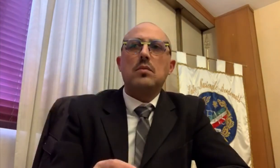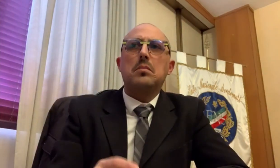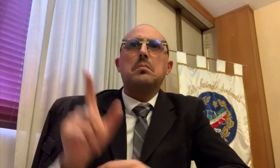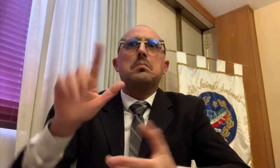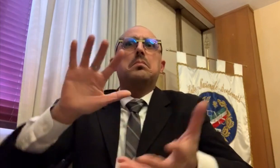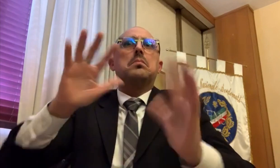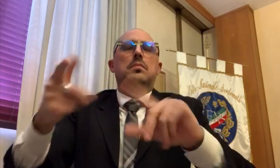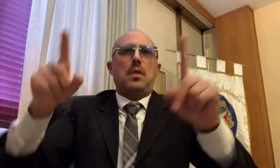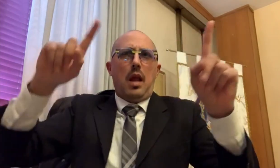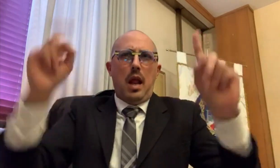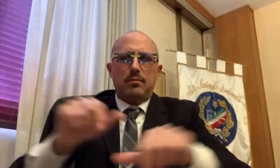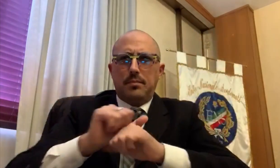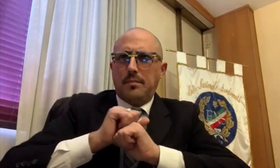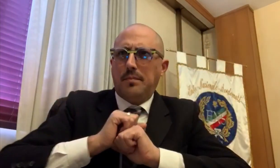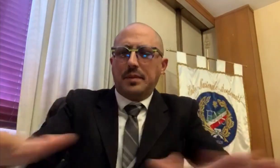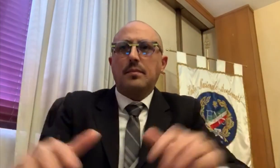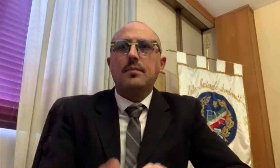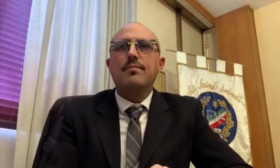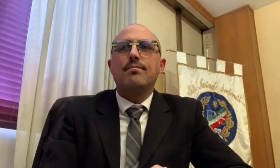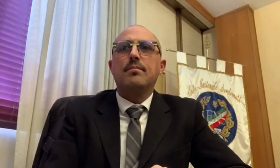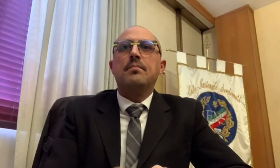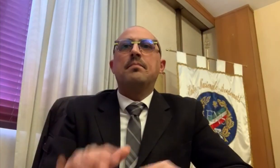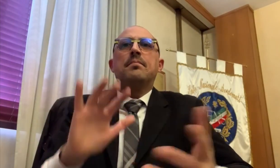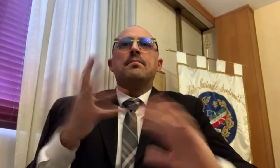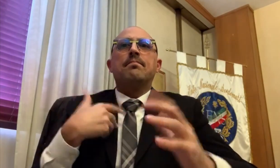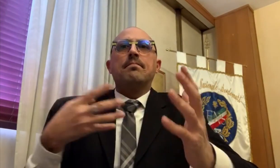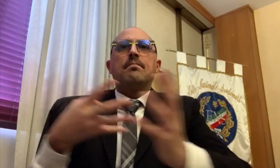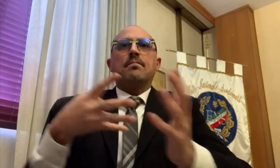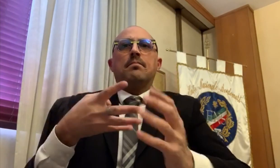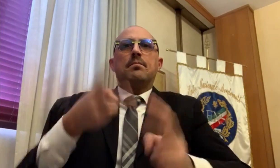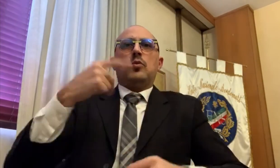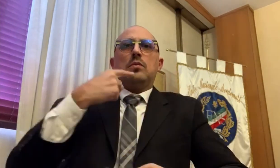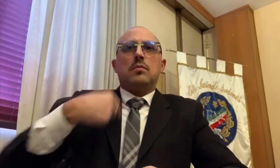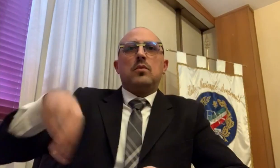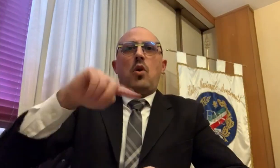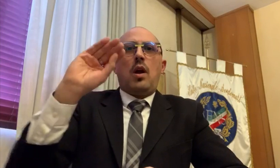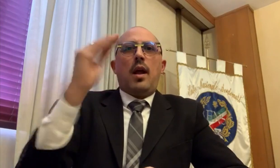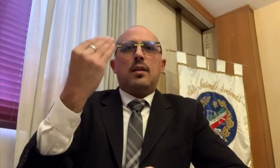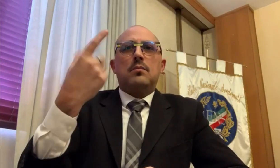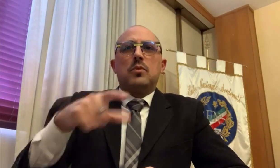si è diffuso subito un grande allarme. L'ENS si è trovato ancora di più in difficoltà